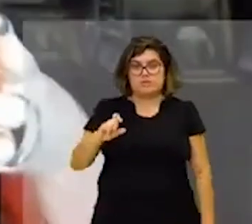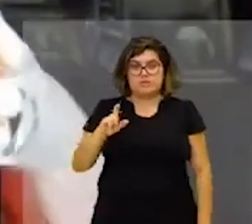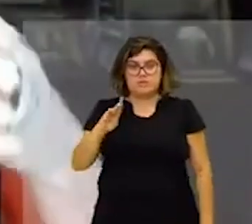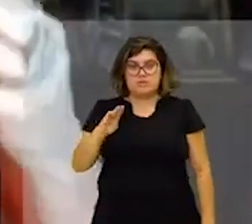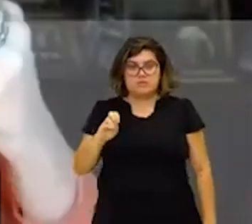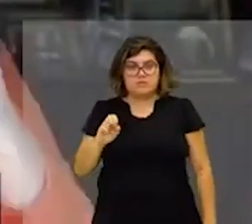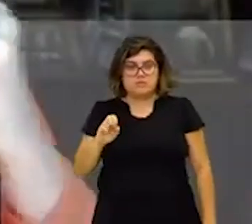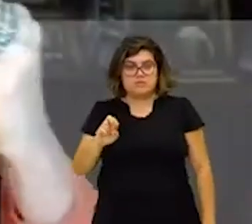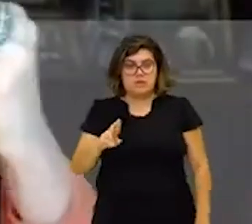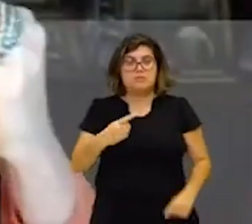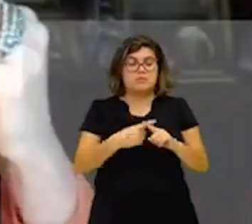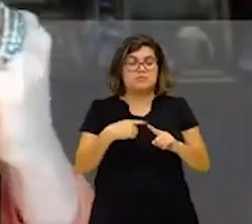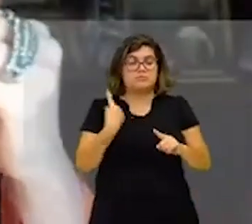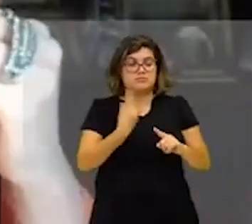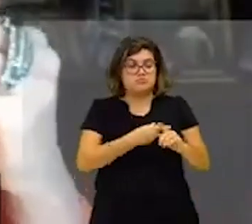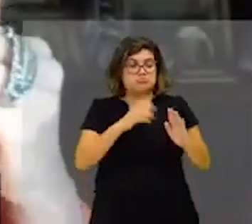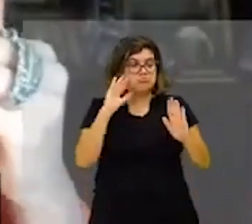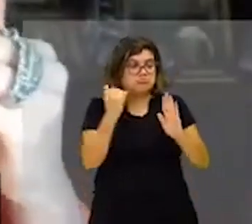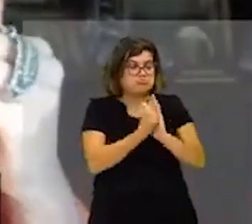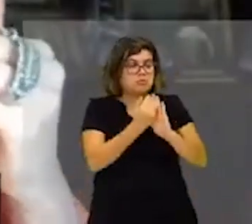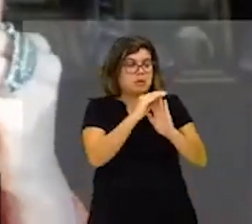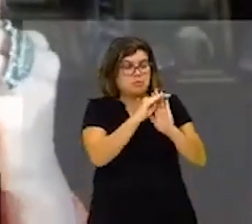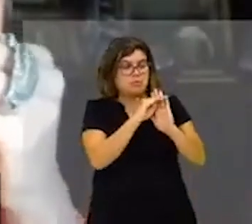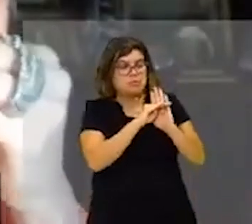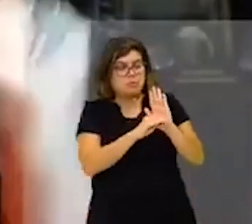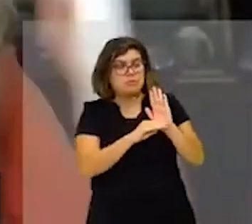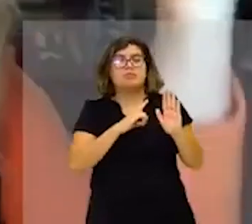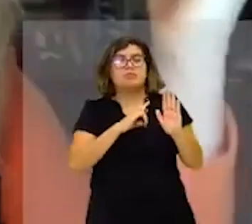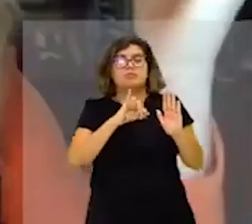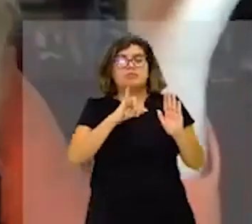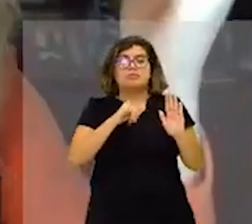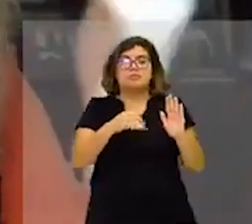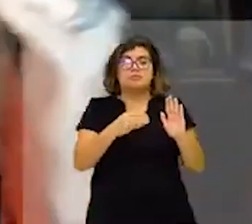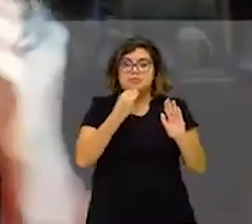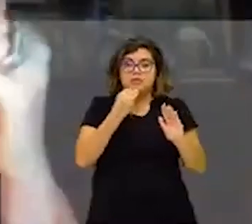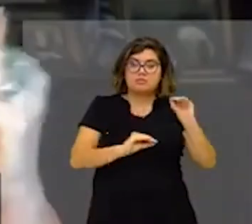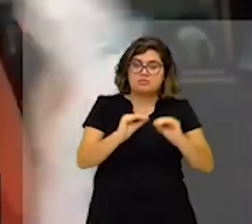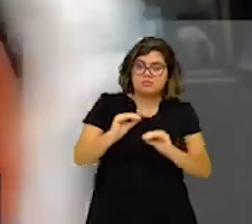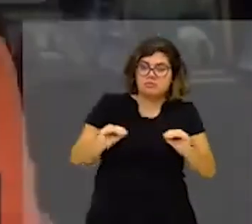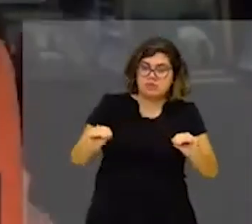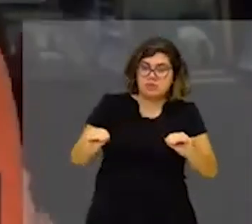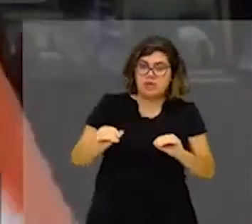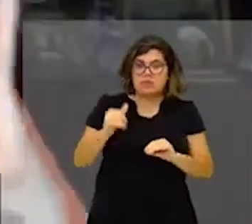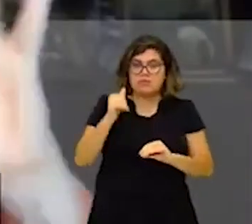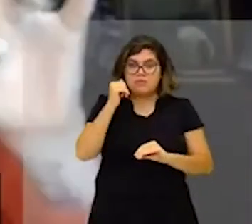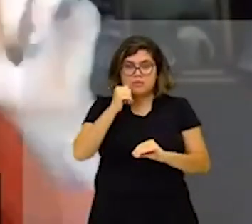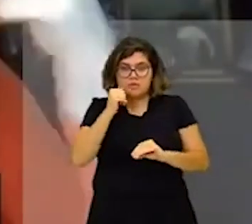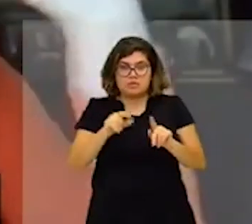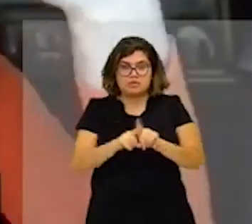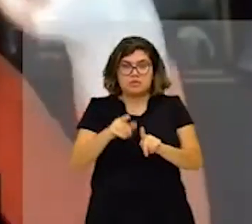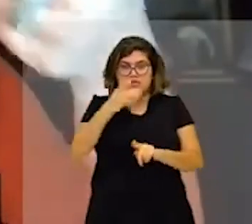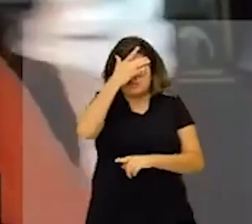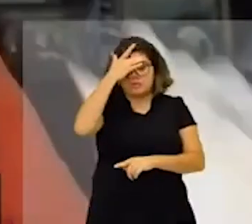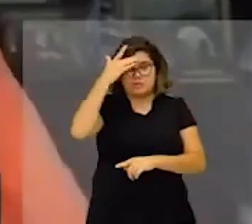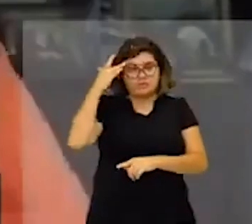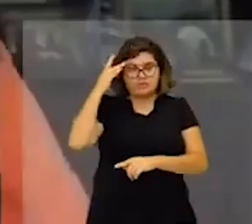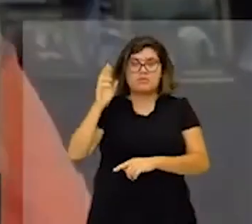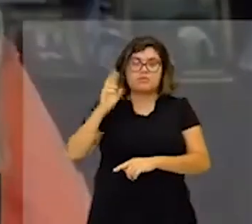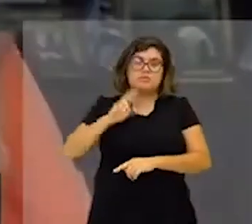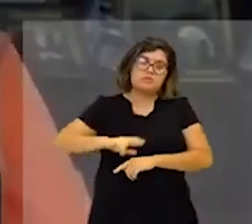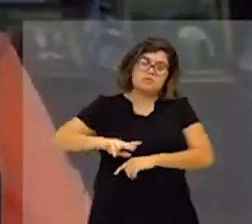que colocariam teremos a oportunidade de alocar mulheres e pessoas não-brancas de modo alternado